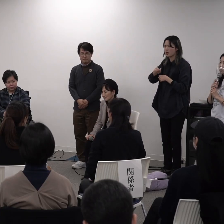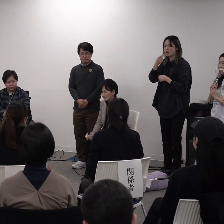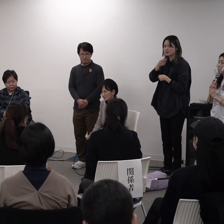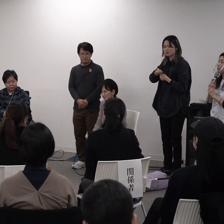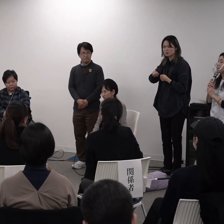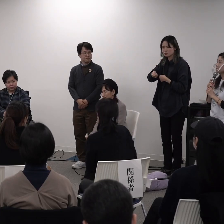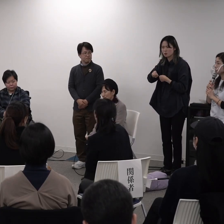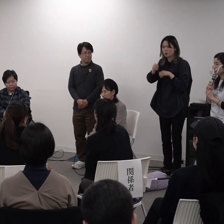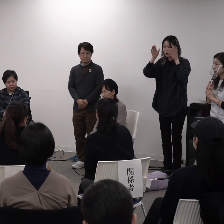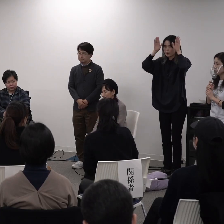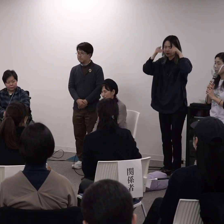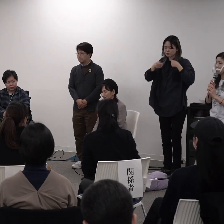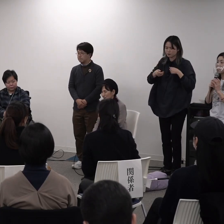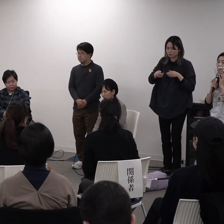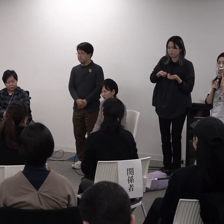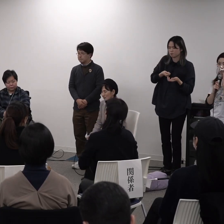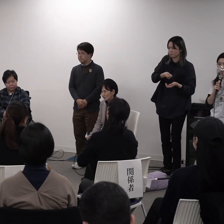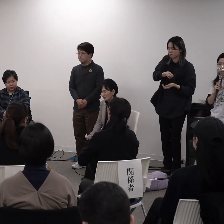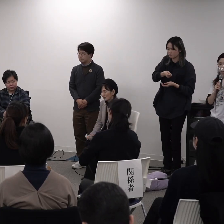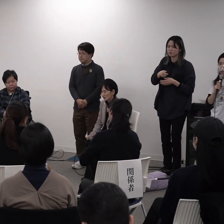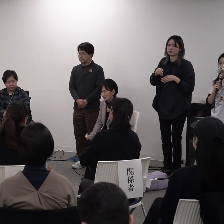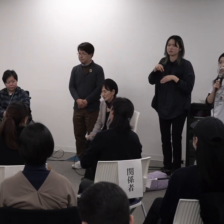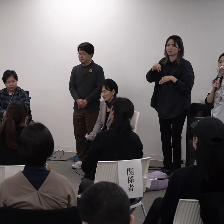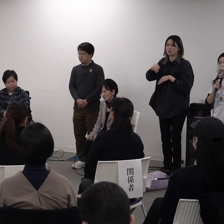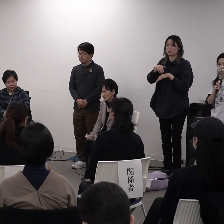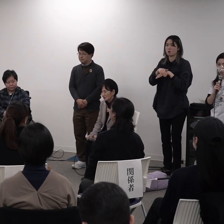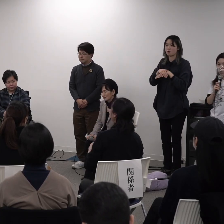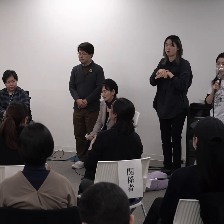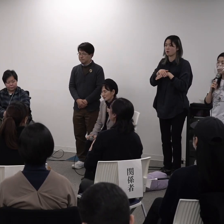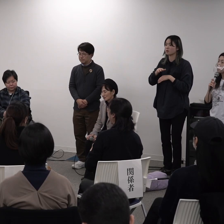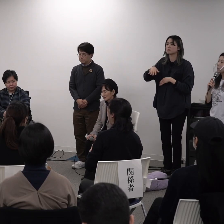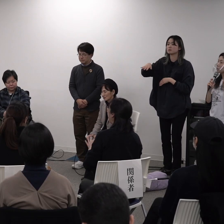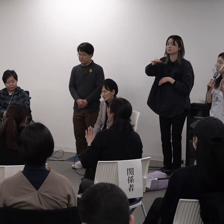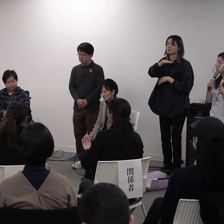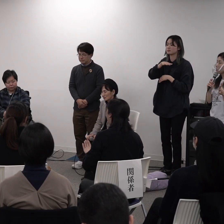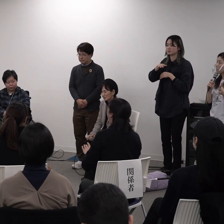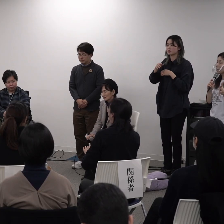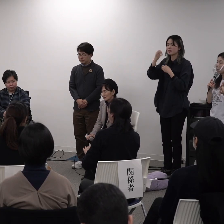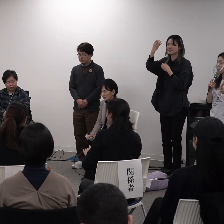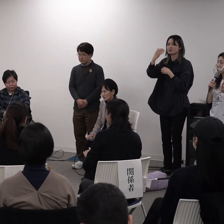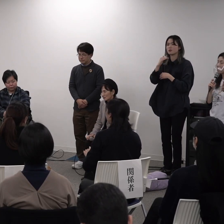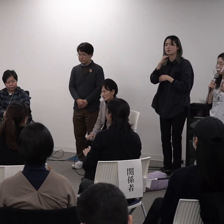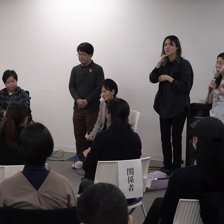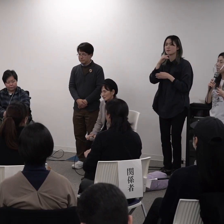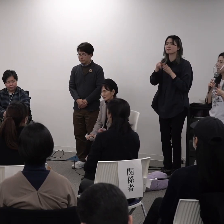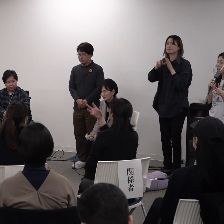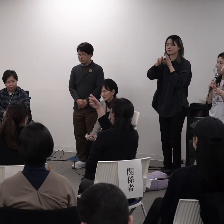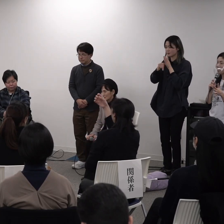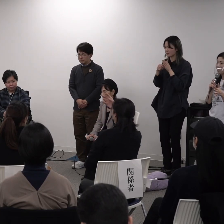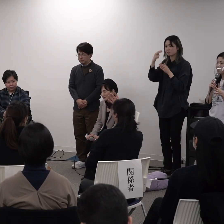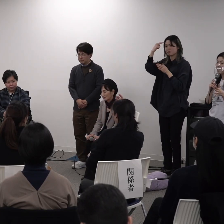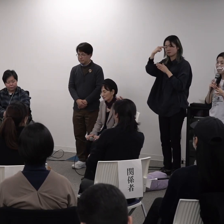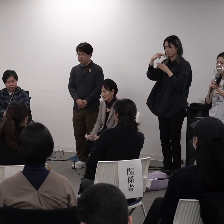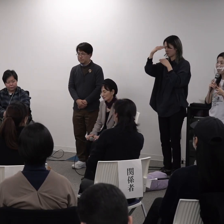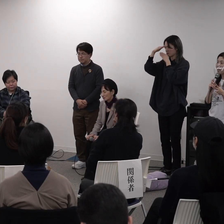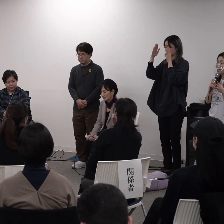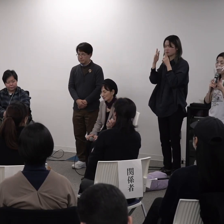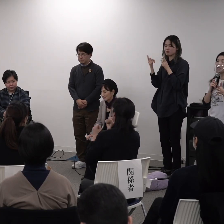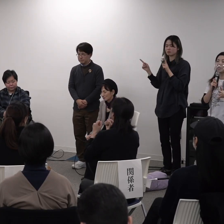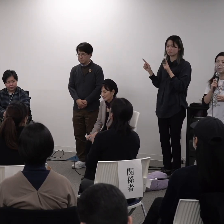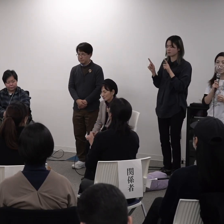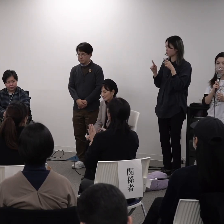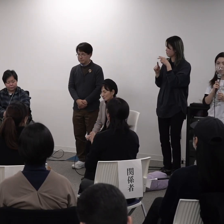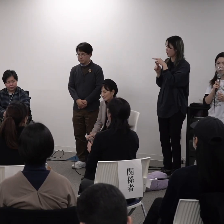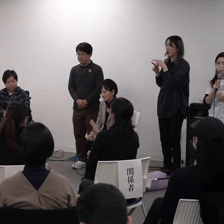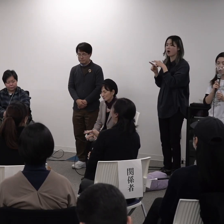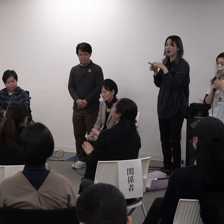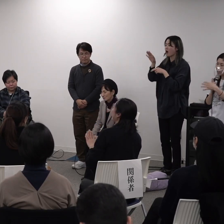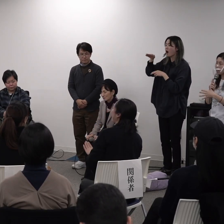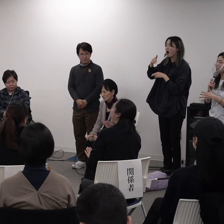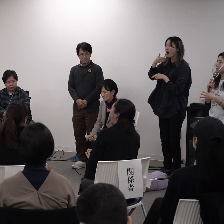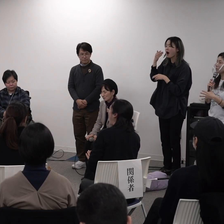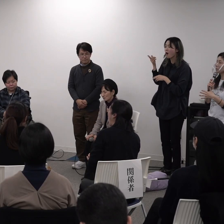ぜひ周りで皆さんが信号で視覚に障害がある方と一緒になったら ぜひね青になりましたよまだ赤ですよ